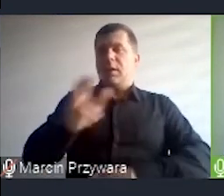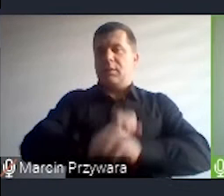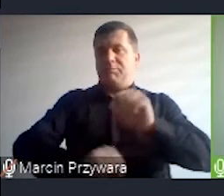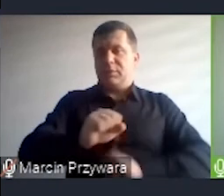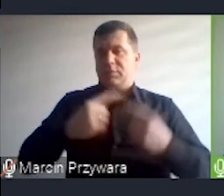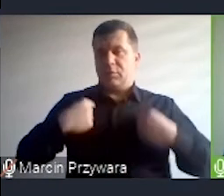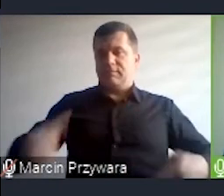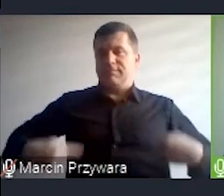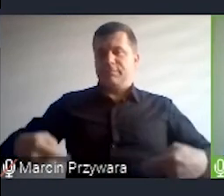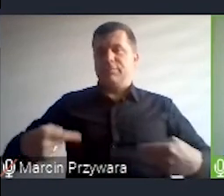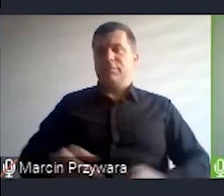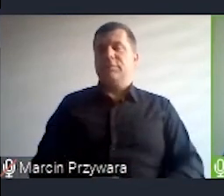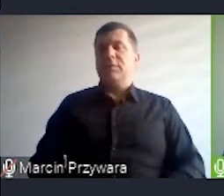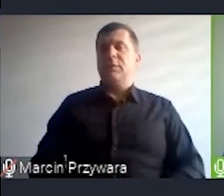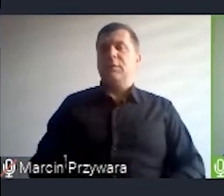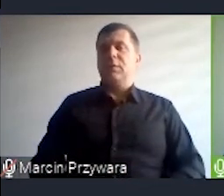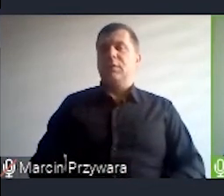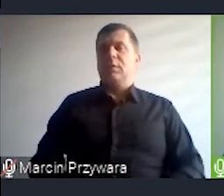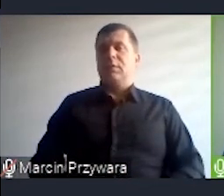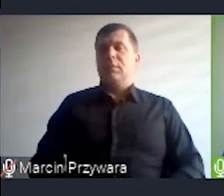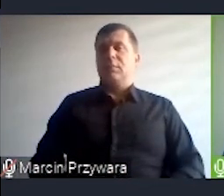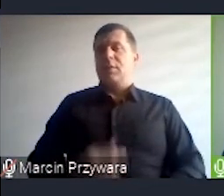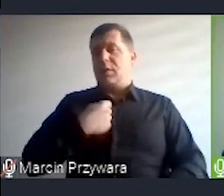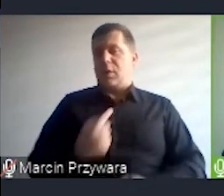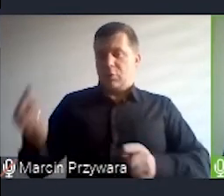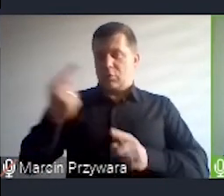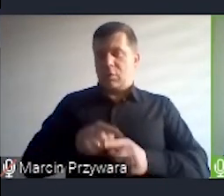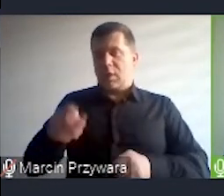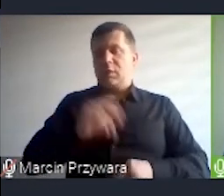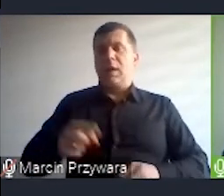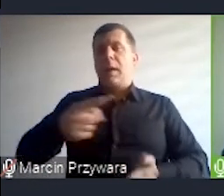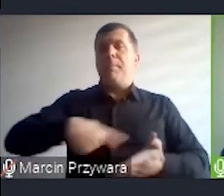Ja natomiast dodam do tego place zabaw.